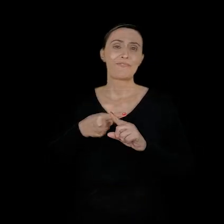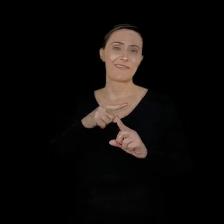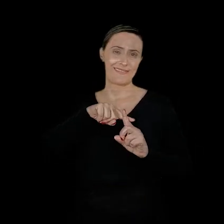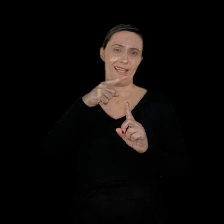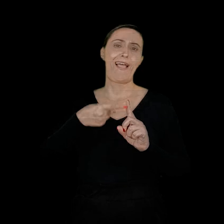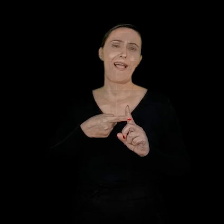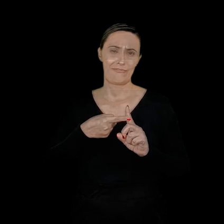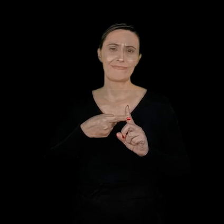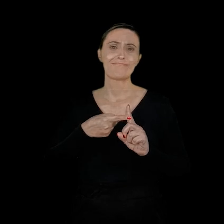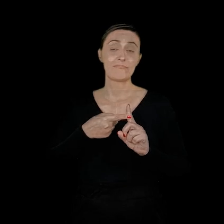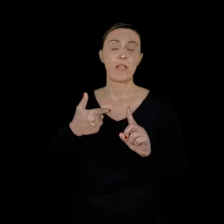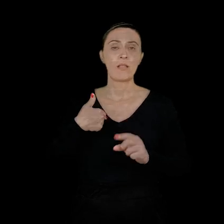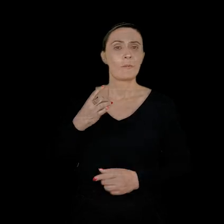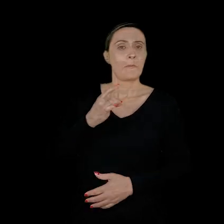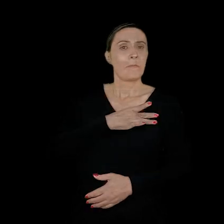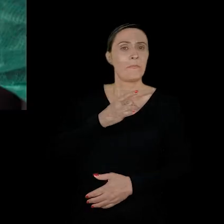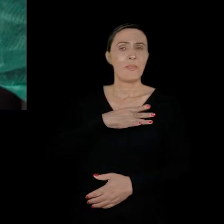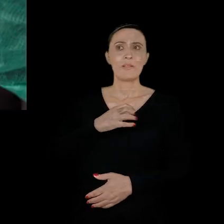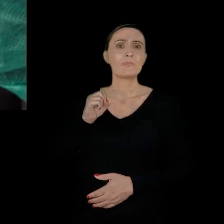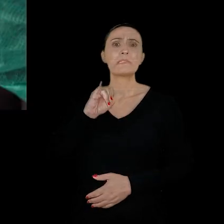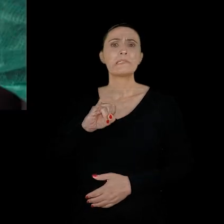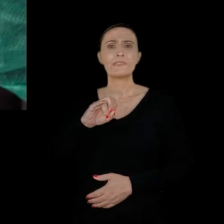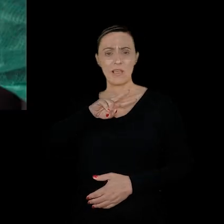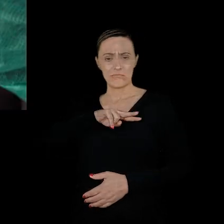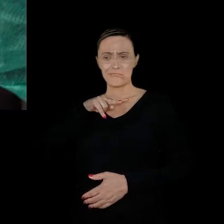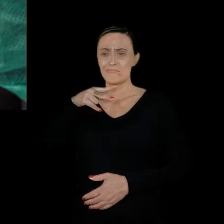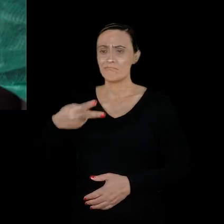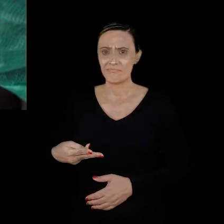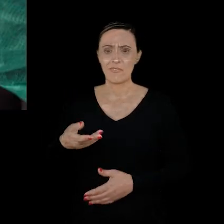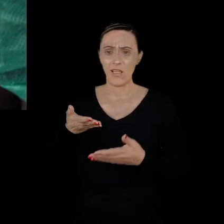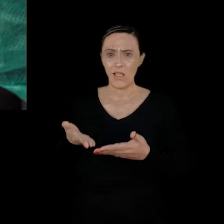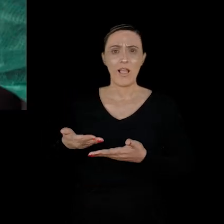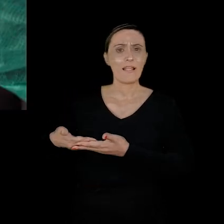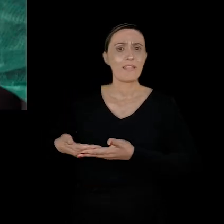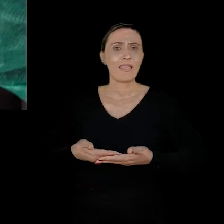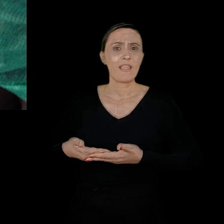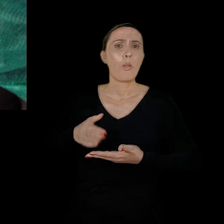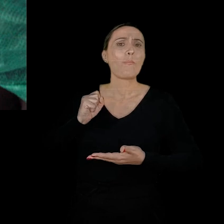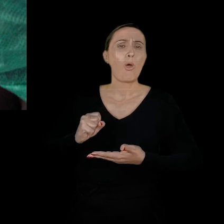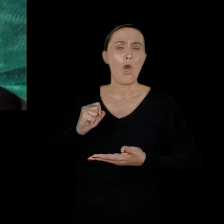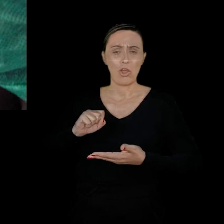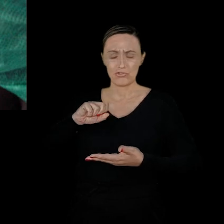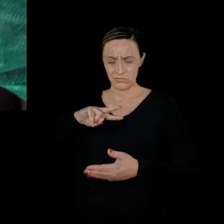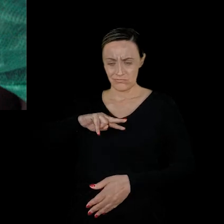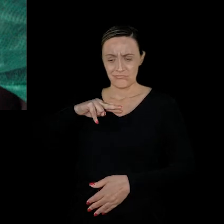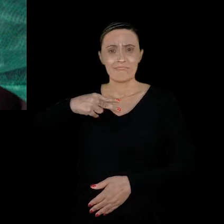E o medo de que acontecesse a transmissão vertical? Aquela onde o bebê pode ser infectado na gestação, no parto